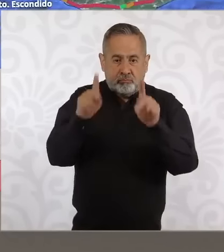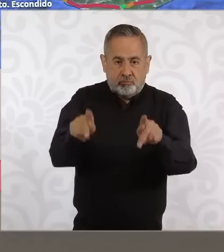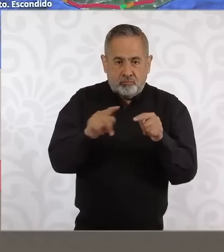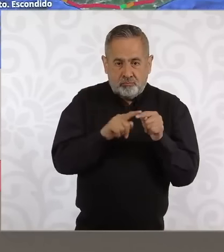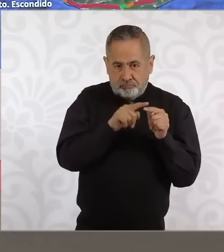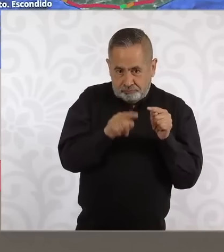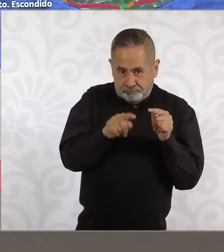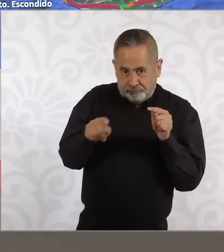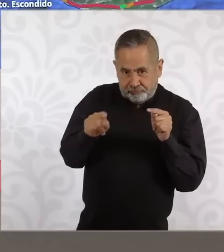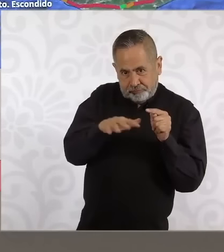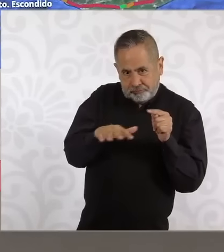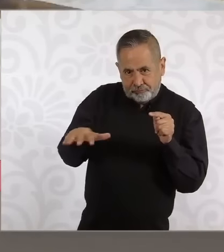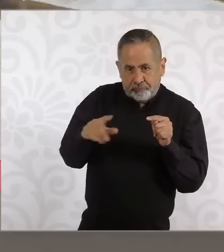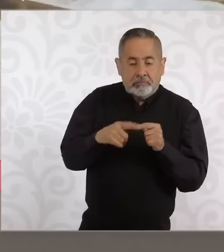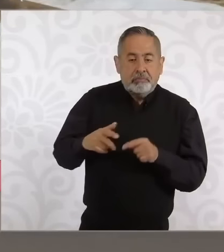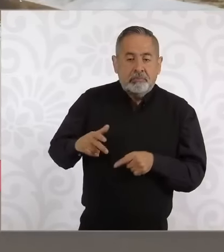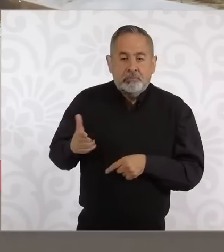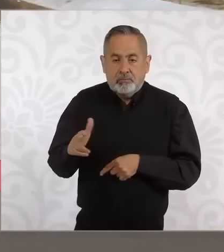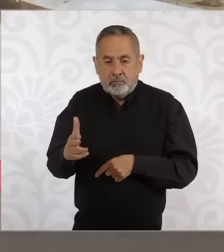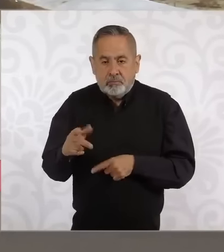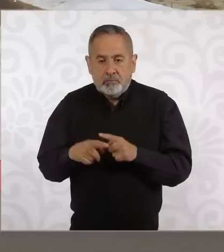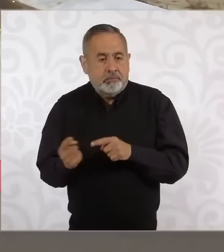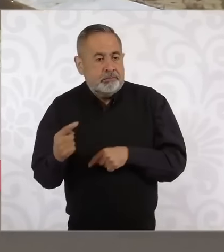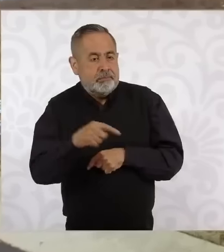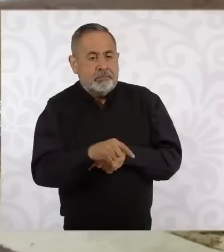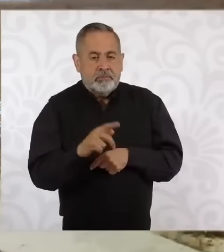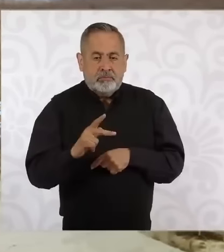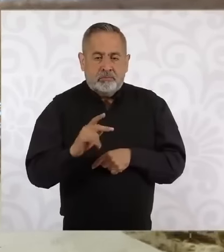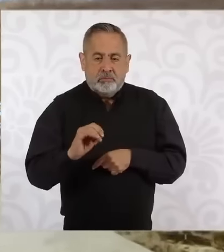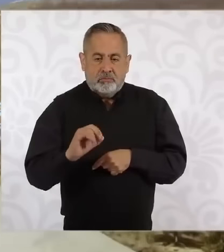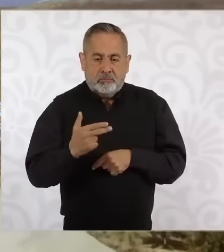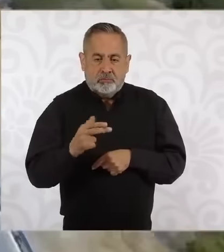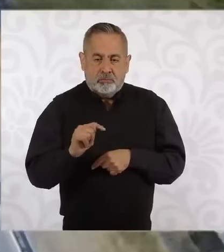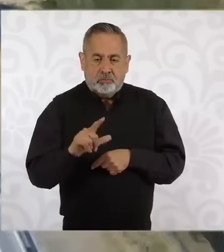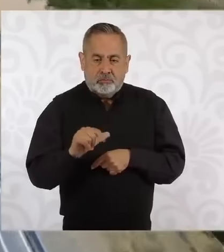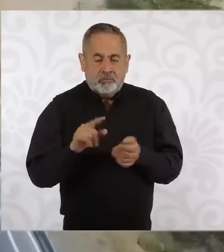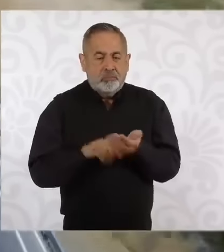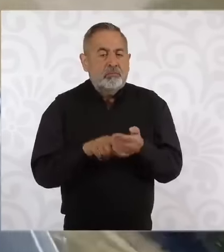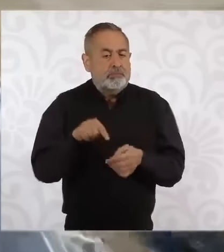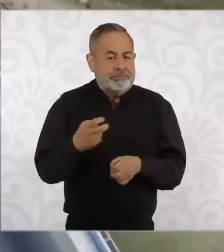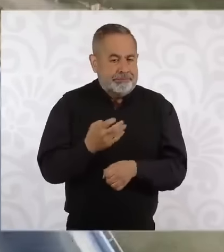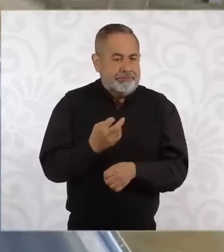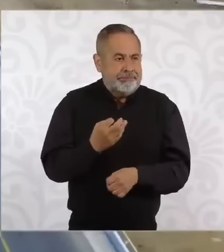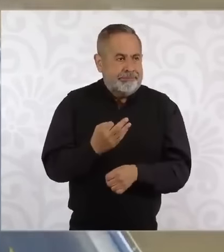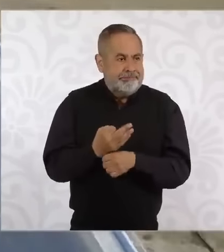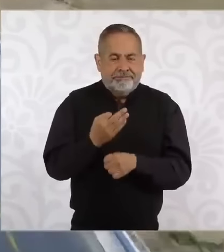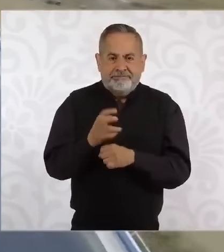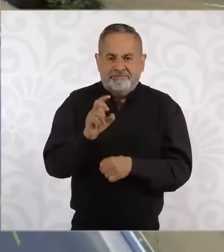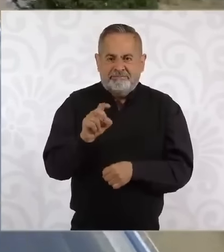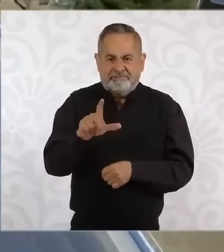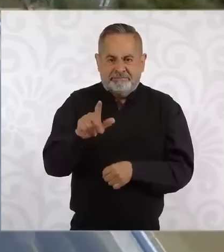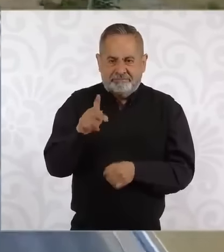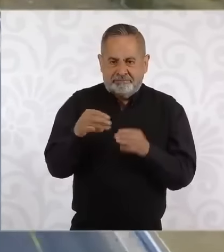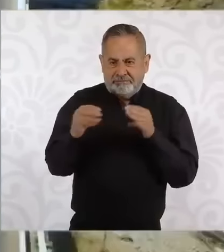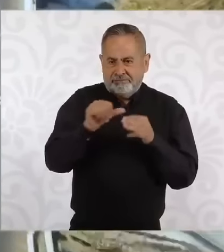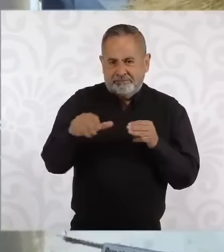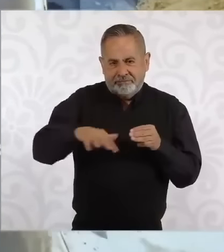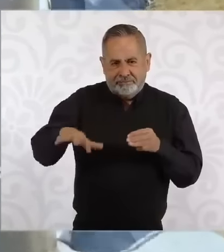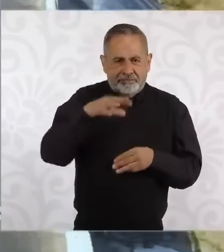dos tramos de Huatulco a Pochutla. Para este año traemos 37 km en Oaxaca. Eh, estaremos iniciando